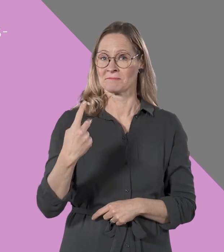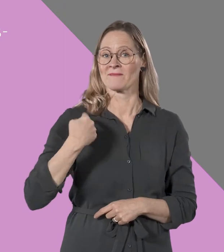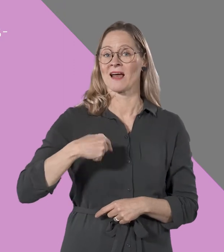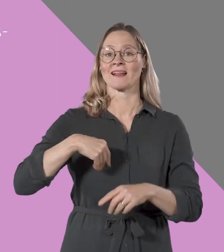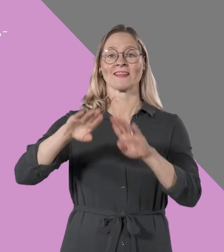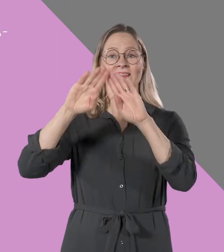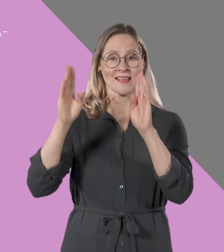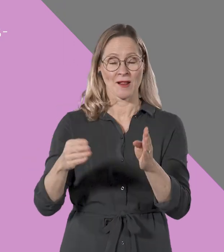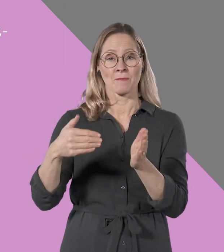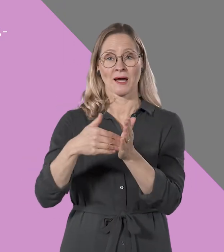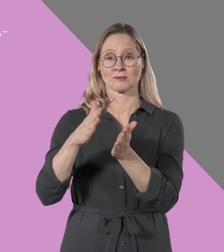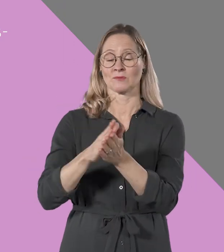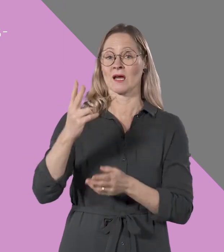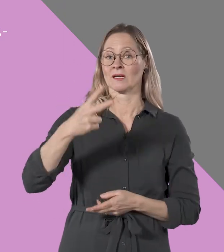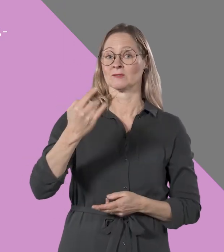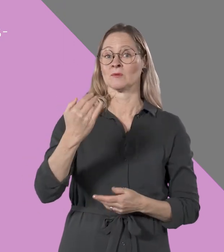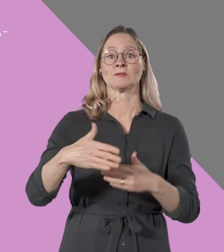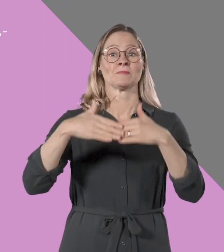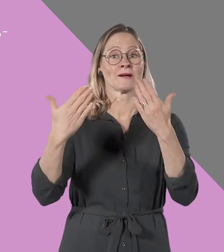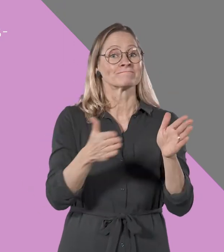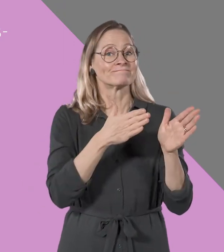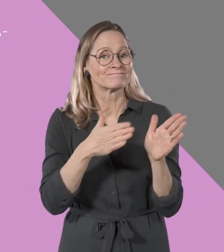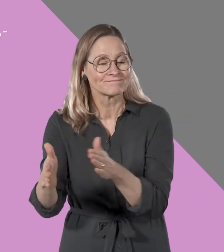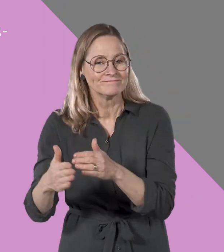järjestettiin Valkeassa talossa 26. marraskuuta.